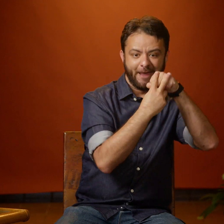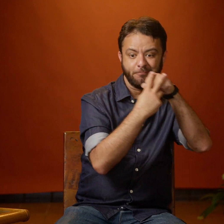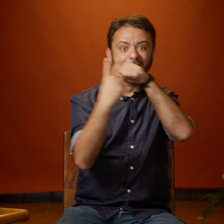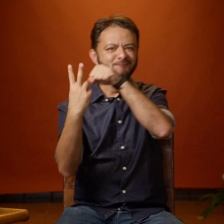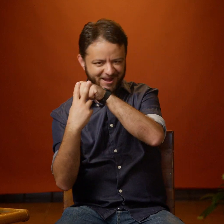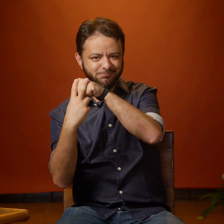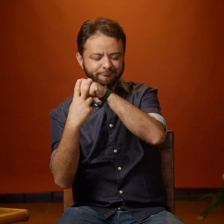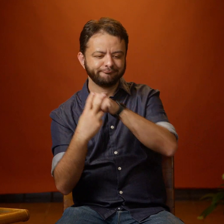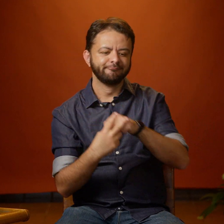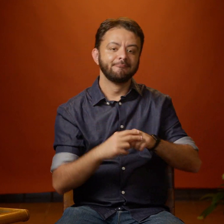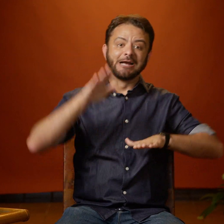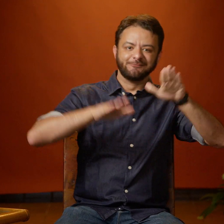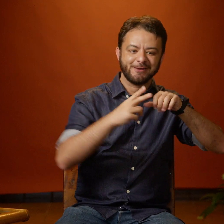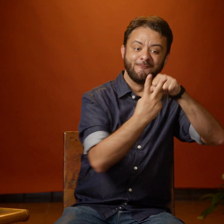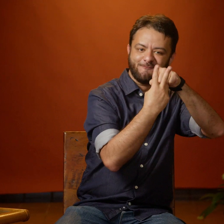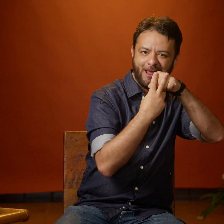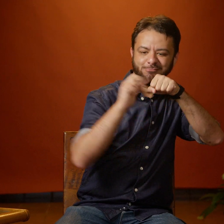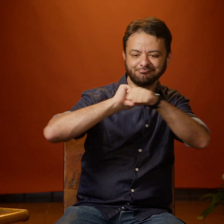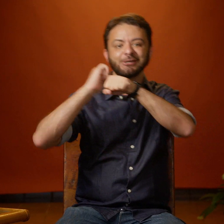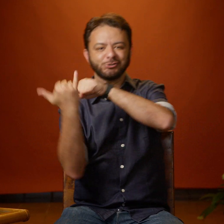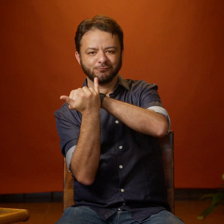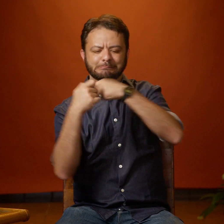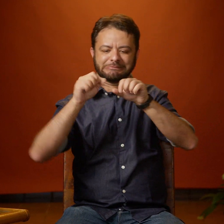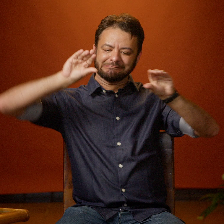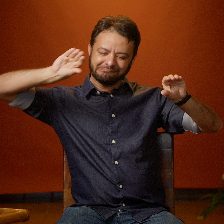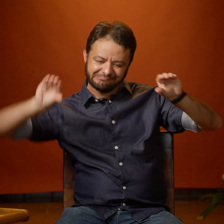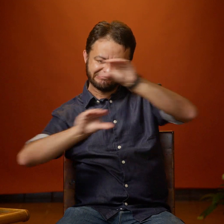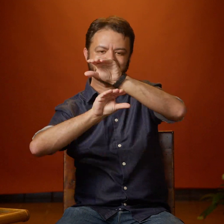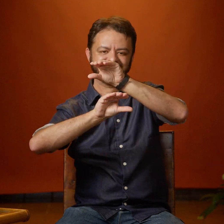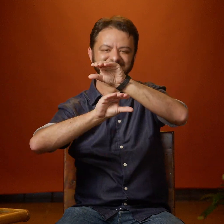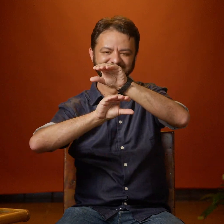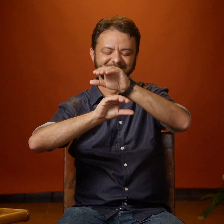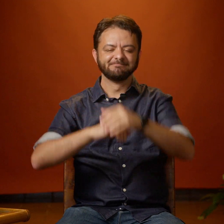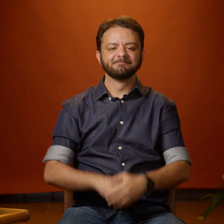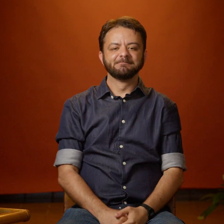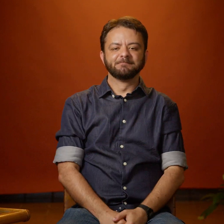Tipo verbo com verbo, ou adjetivo e verbo, as vezes sendo necessário inverter.